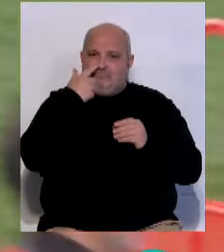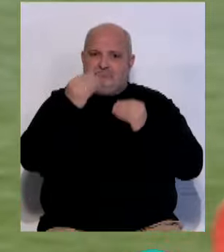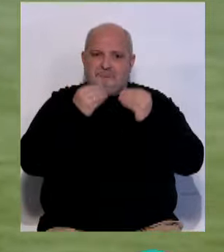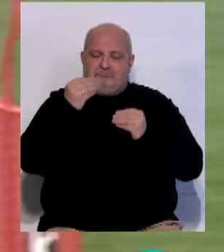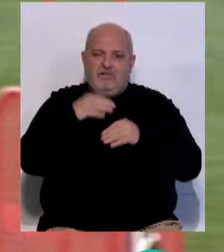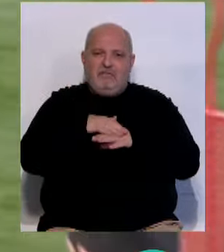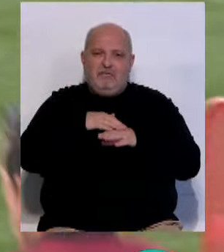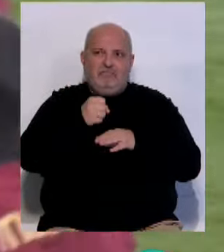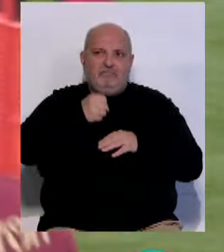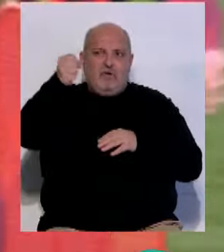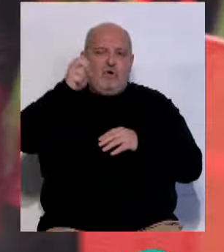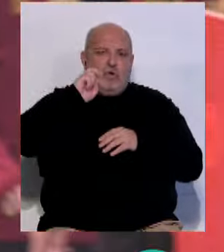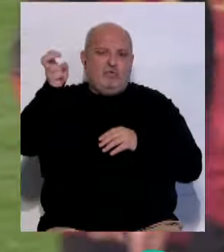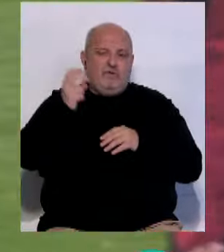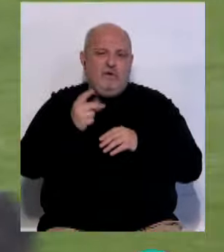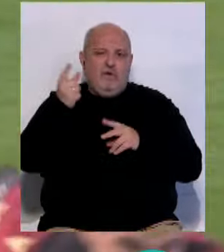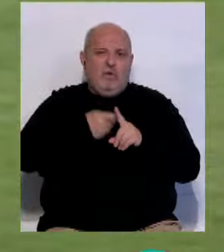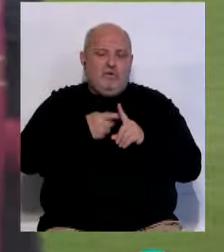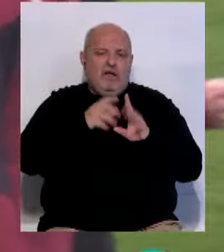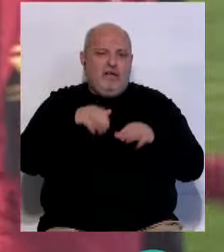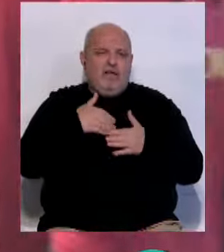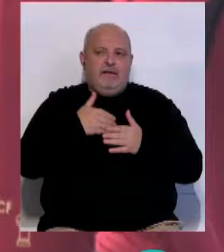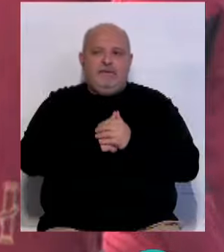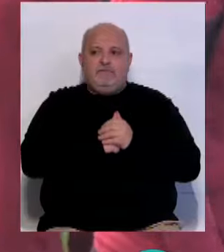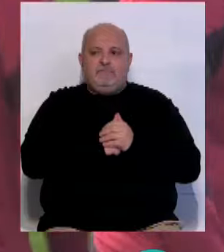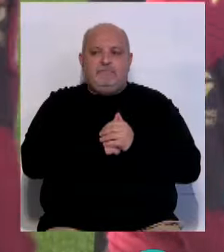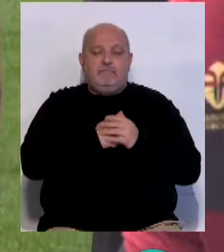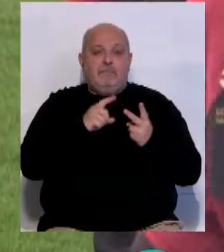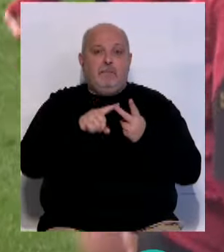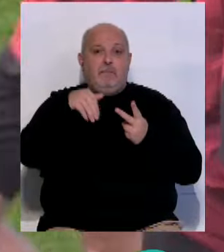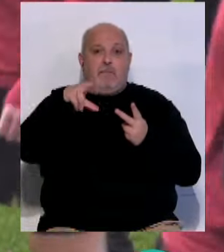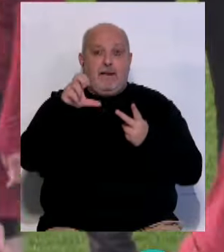de ser una de las fichas que que utilice el C para reforzarse junto con la de merez junto con el tema